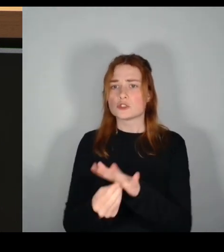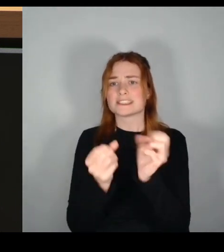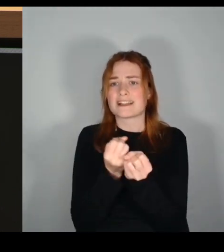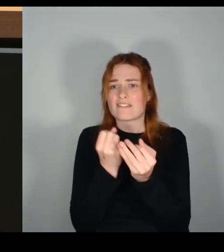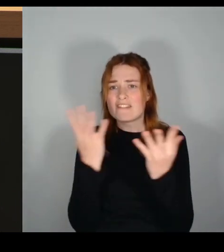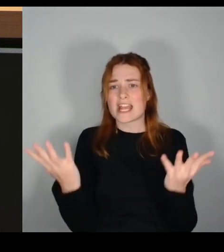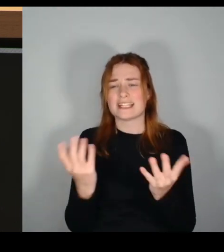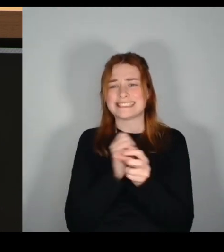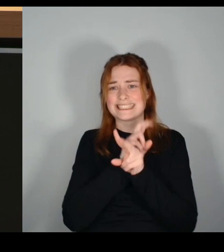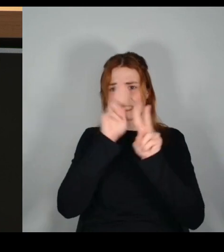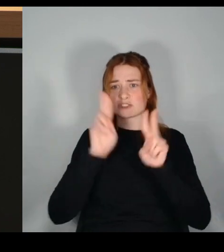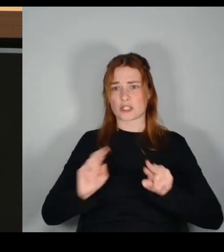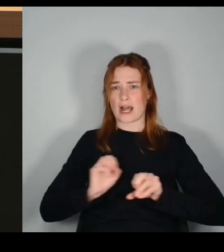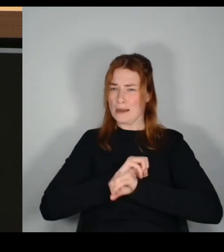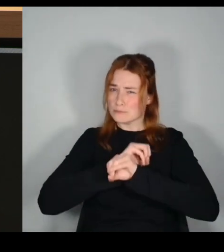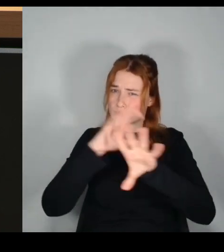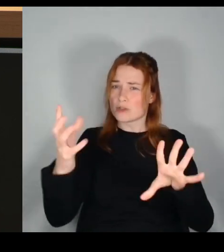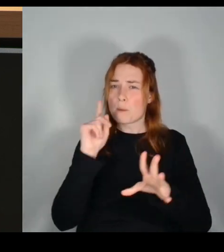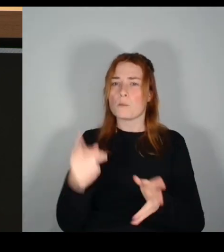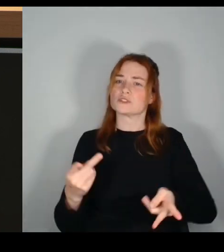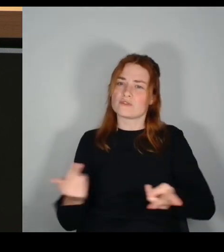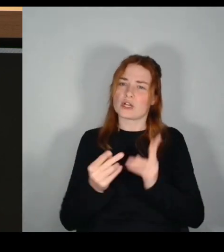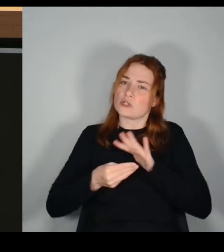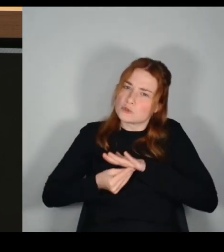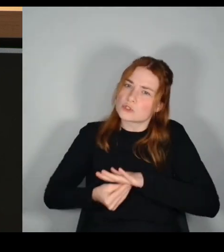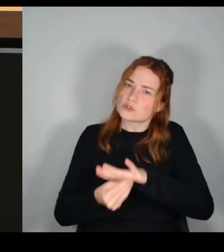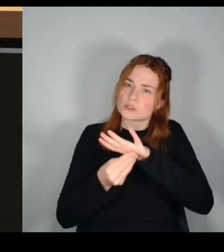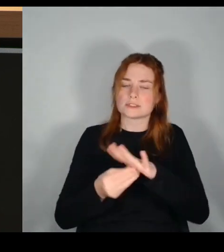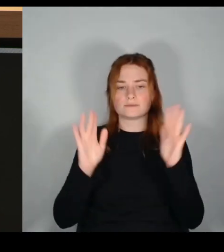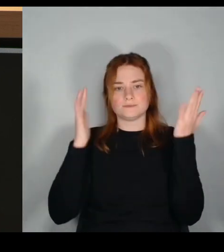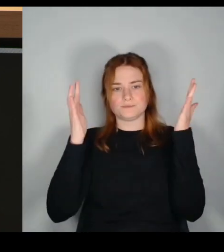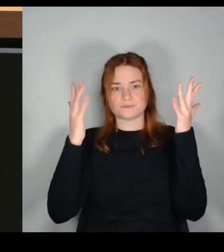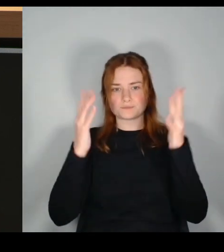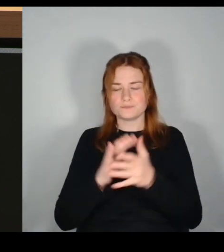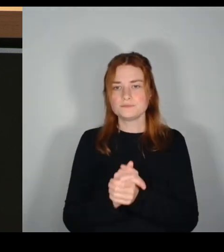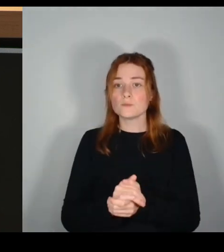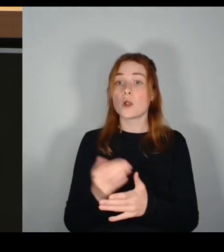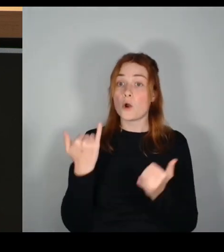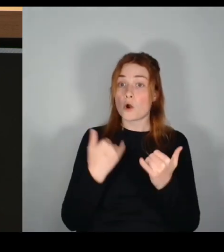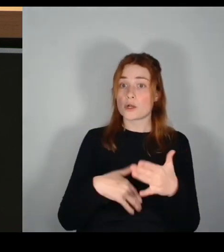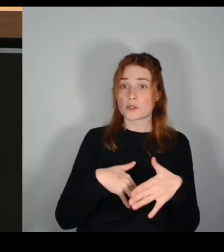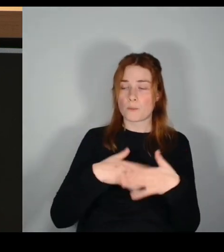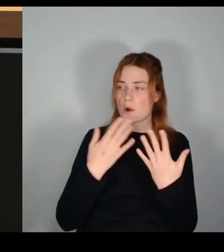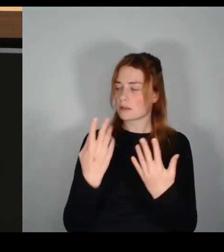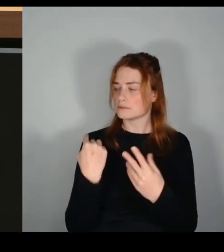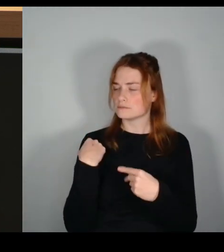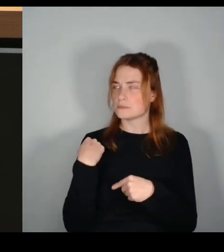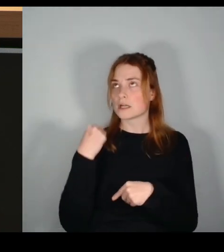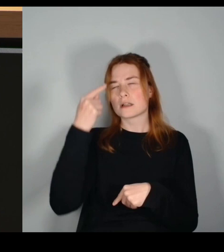Ich dachte bis heute Morgen auch, dass alle demokratischen Parteien sich einig sind, dass Berlin Platz bieten muss für queeres Leben.